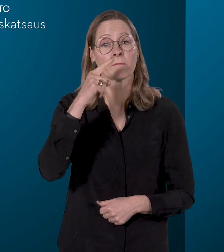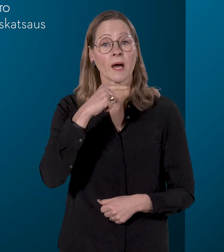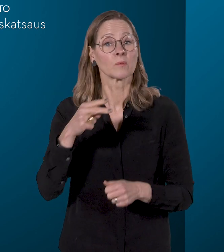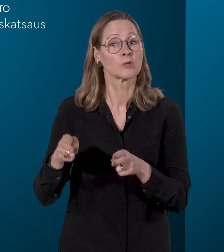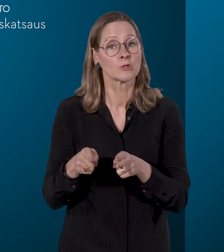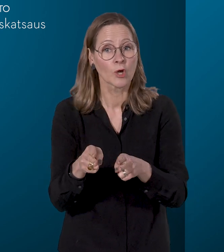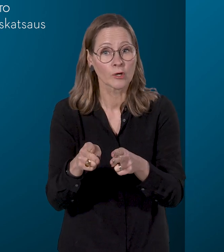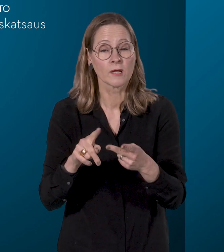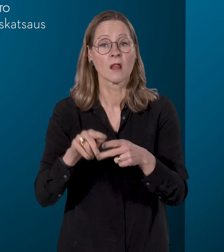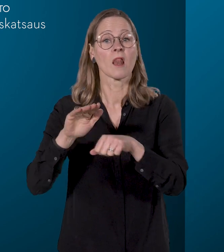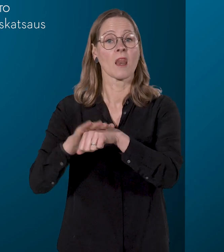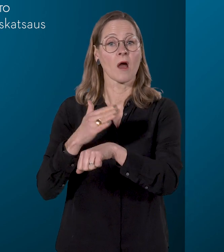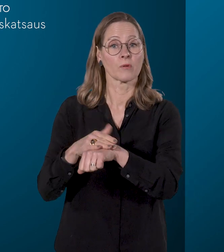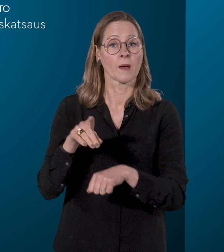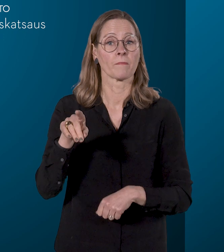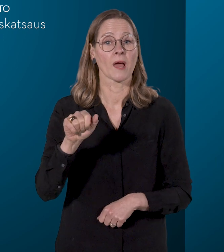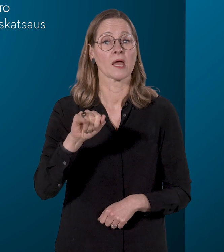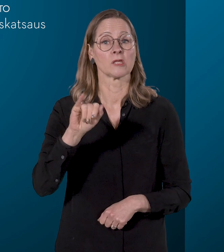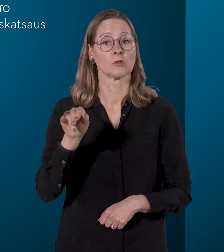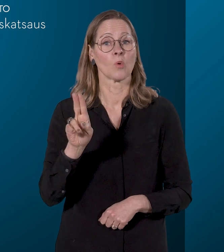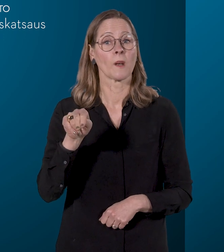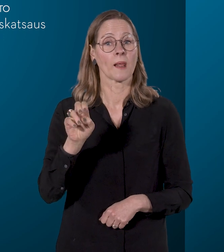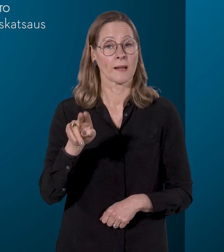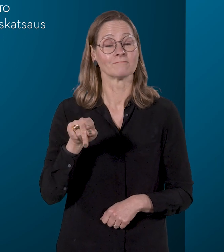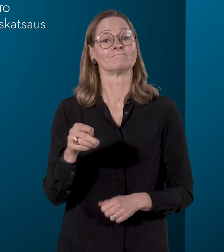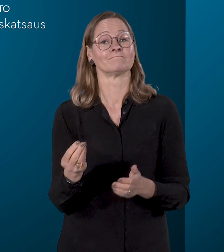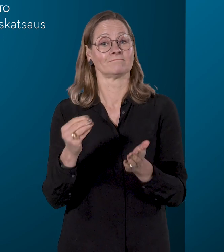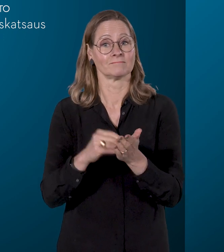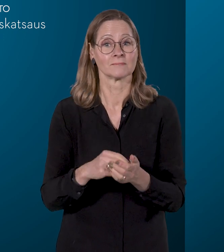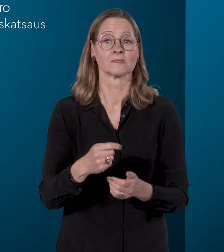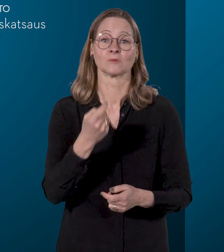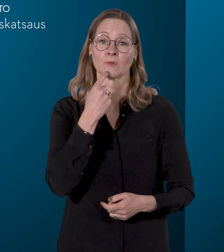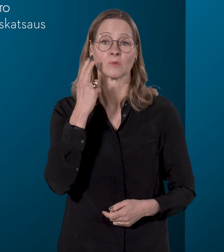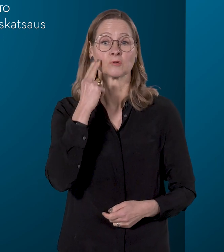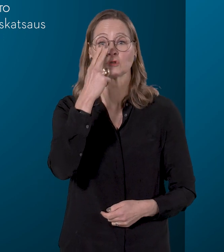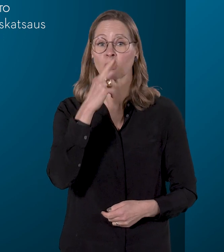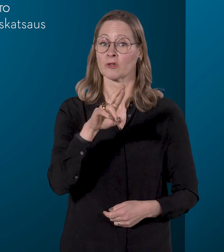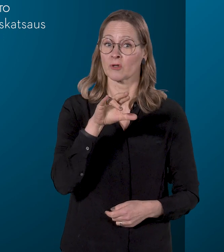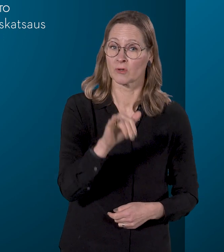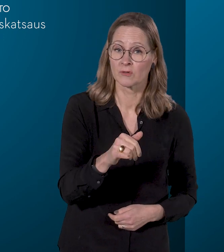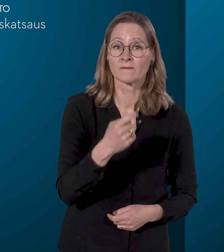Markku Jokisen ja Laura Pajusen lisäksi Suomen Kuurosokeat ry:n, -